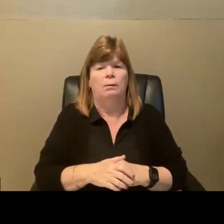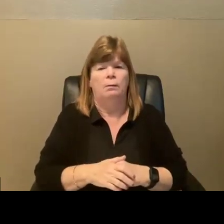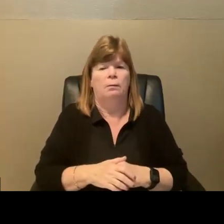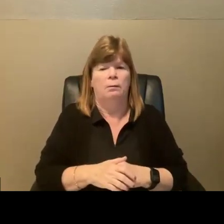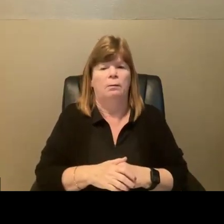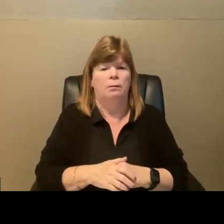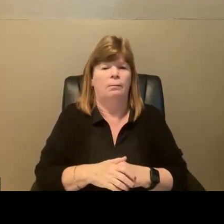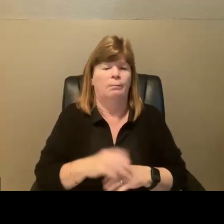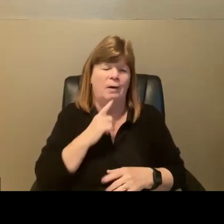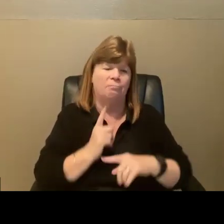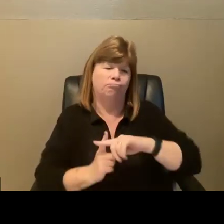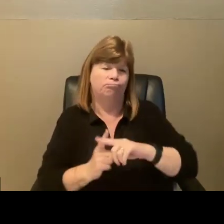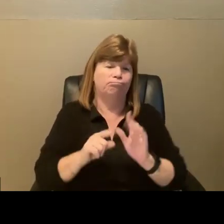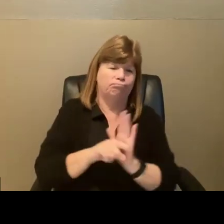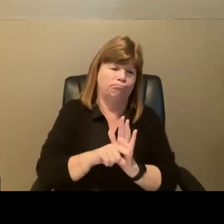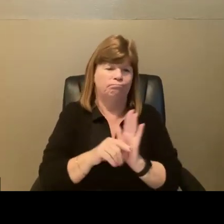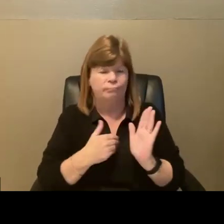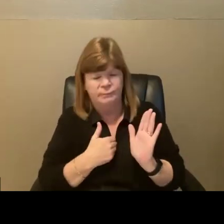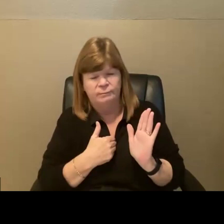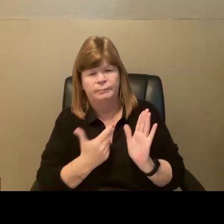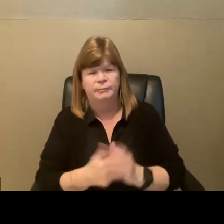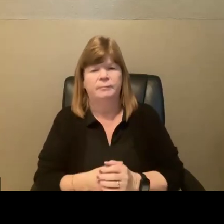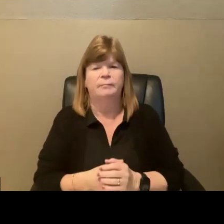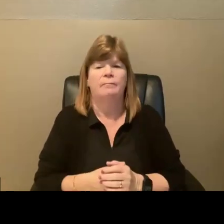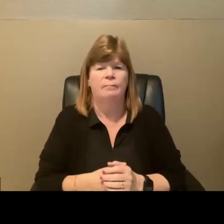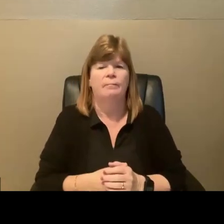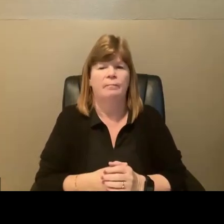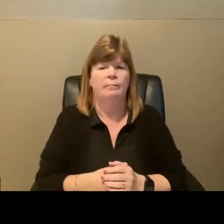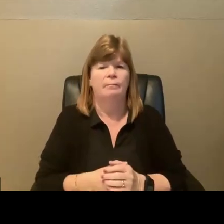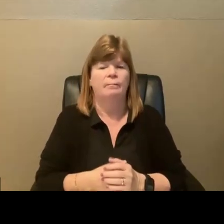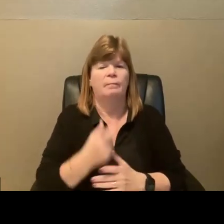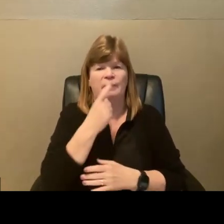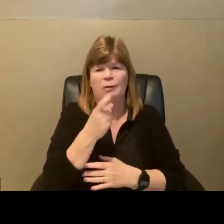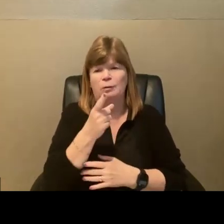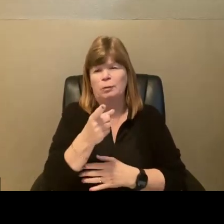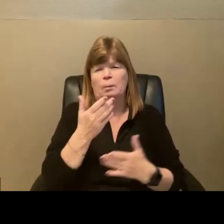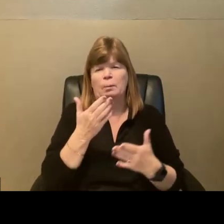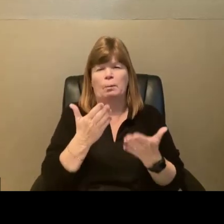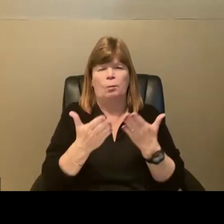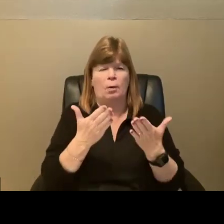Hay pros y contras en todo esto. Pero ya que probablemente te estás transfiriendo empujando con tu